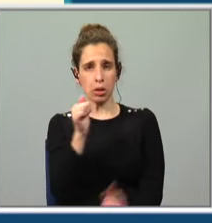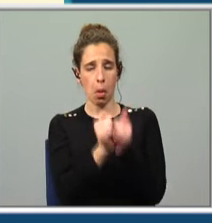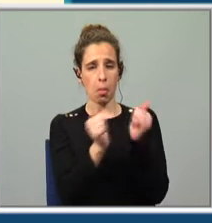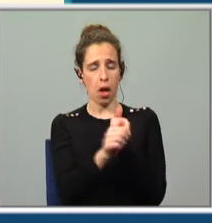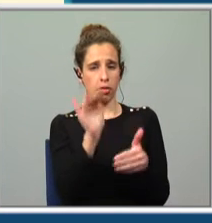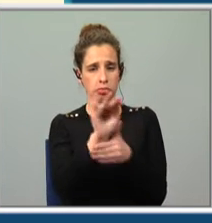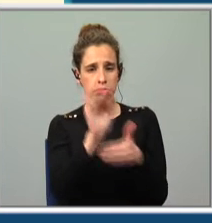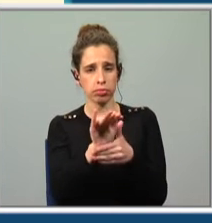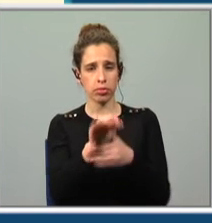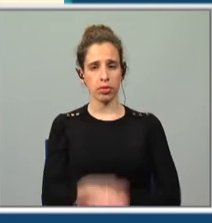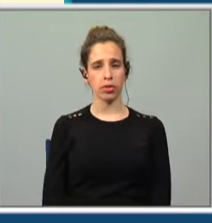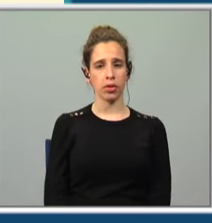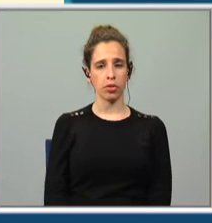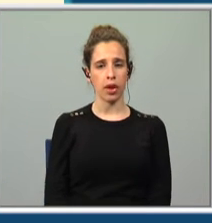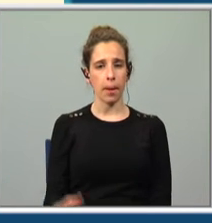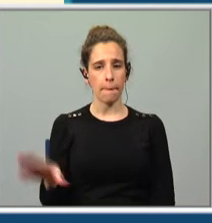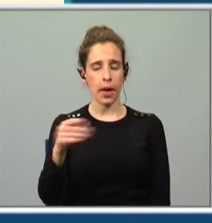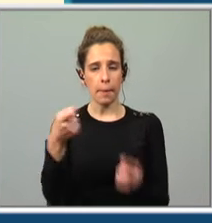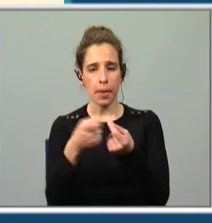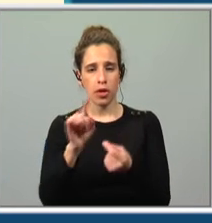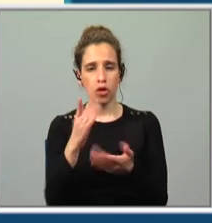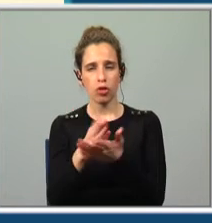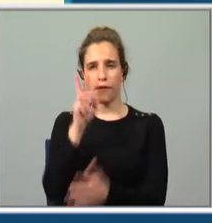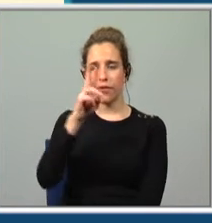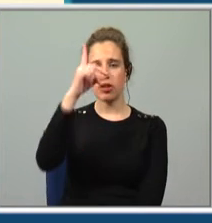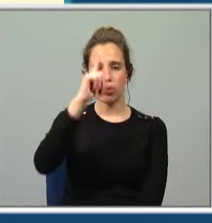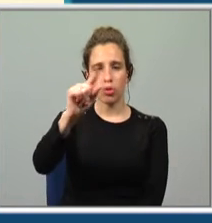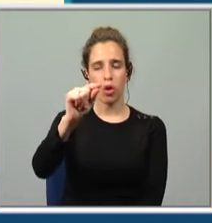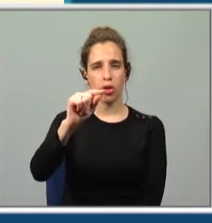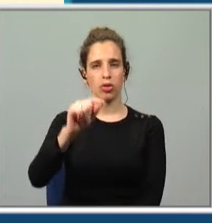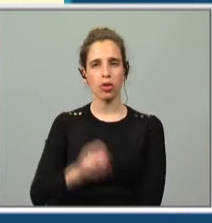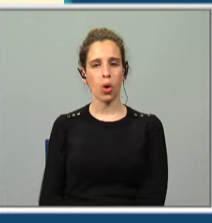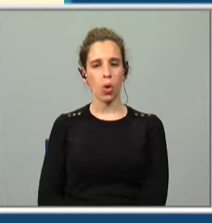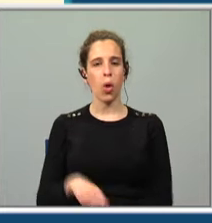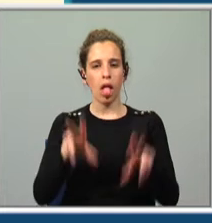mensagem não preciso mais perto sobrar de longe que utiliza decoração essa 消息我不需要再靠近了到目前為止誰使用這種裝飾